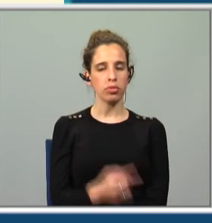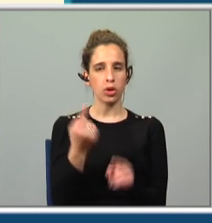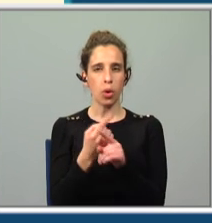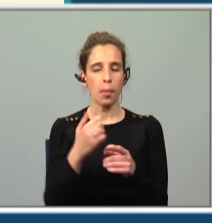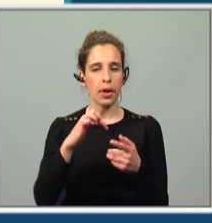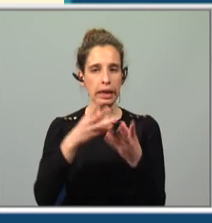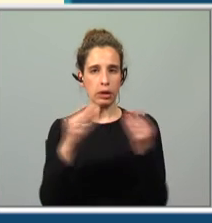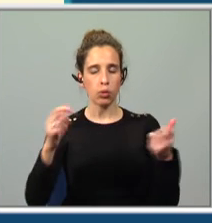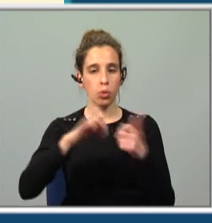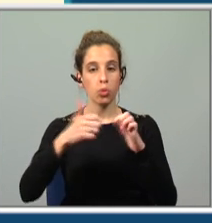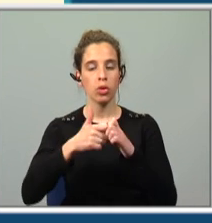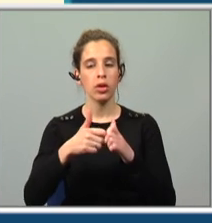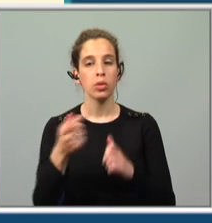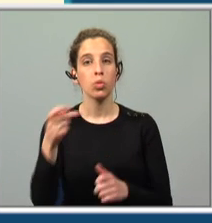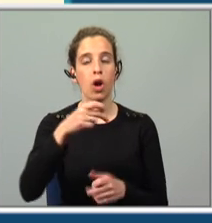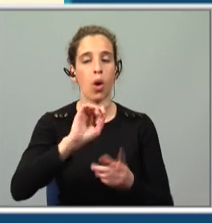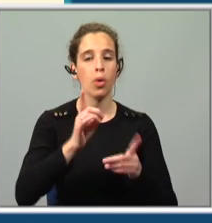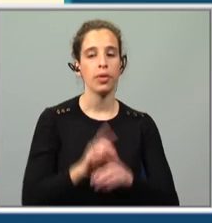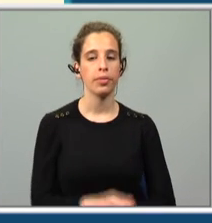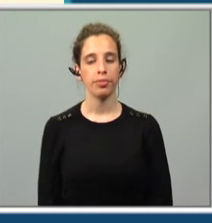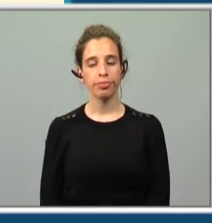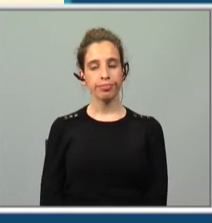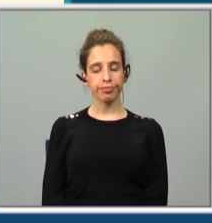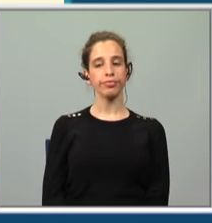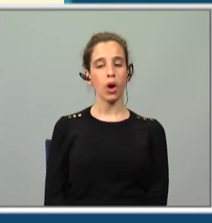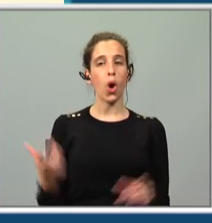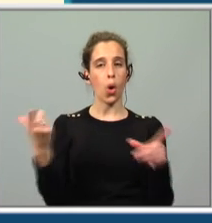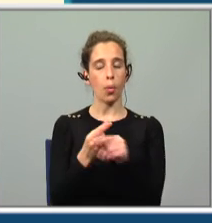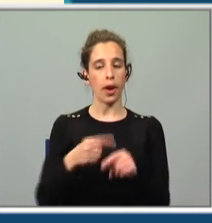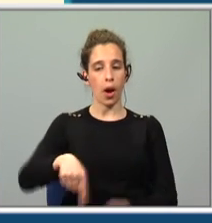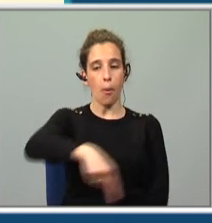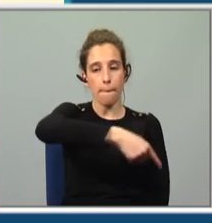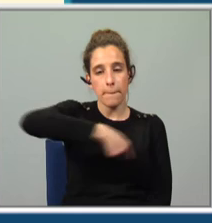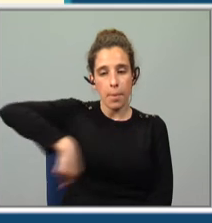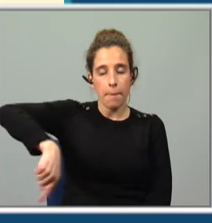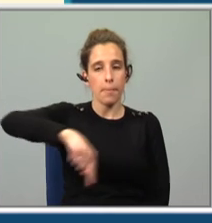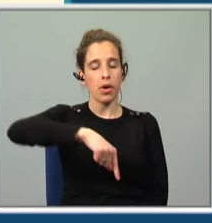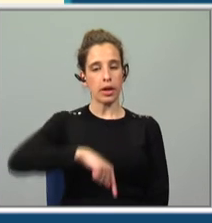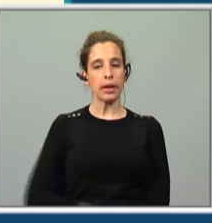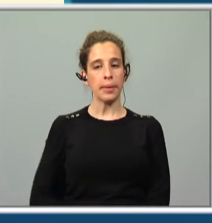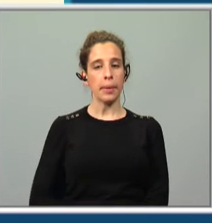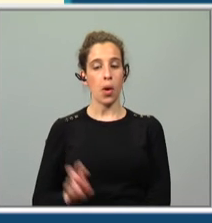problema e o que vai acontecer Ele Decide comprar uma boia e a saltar para 問題和會發生什麼他決定買一個浮標並跳入